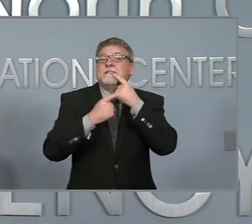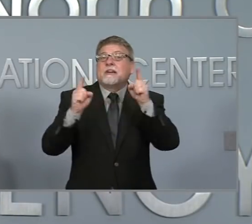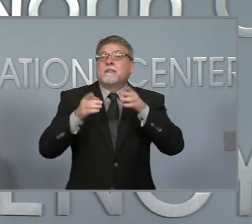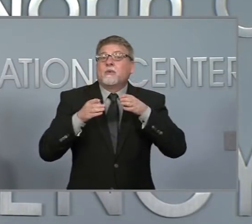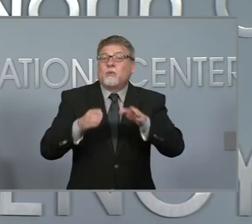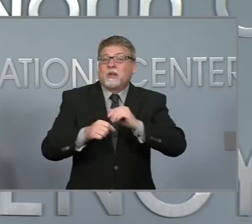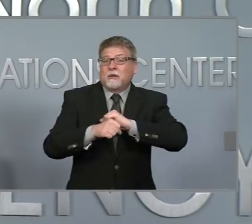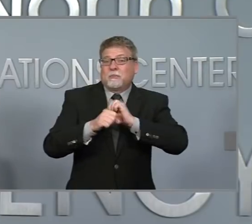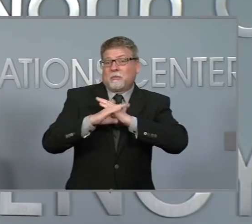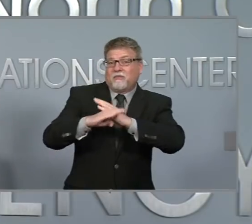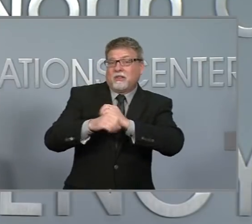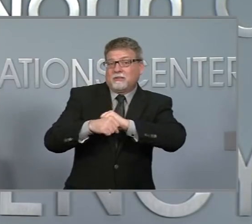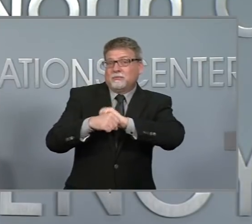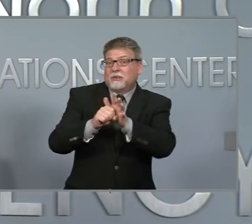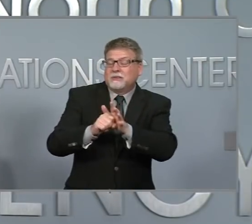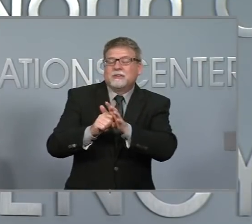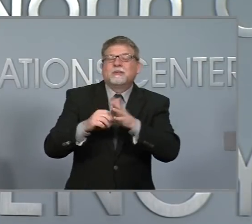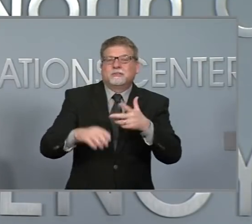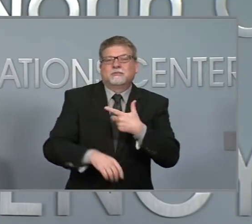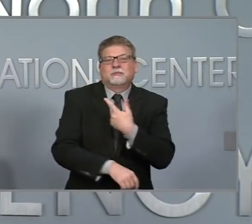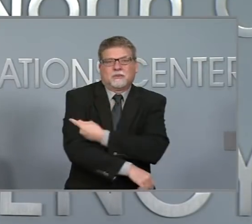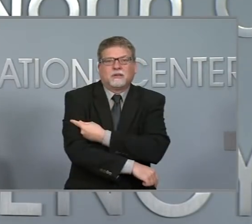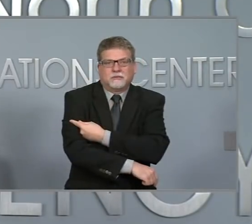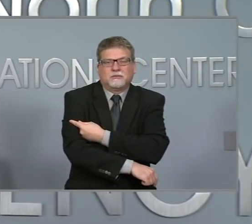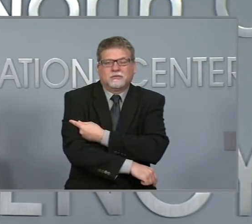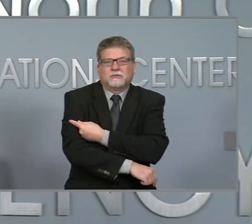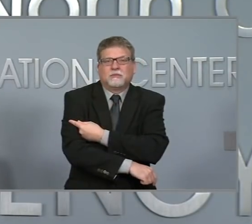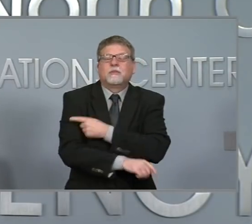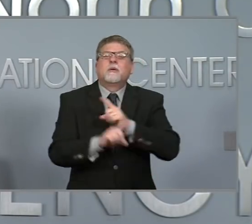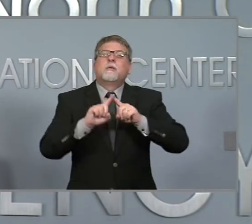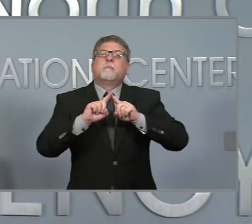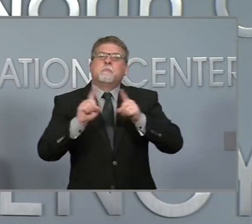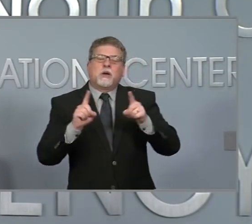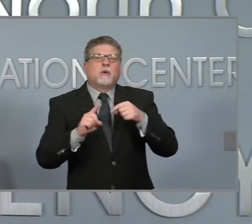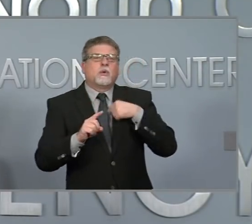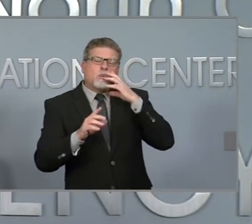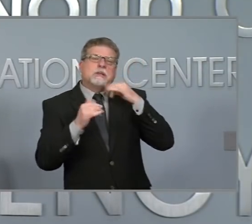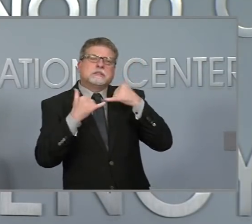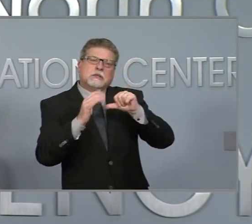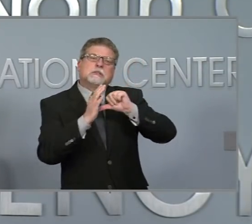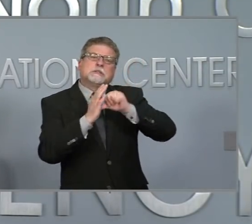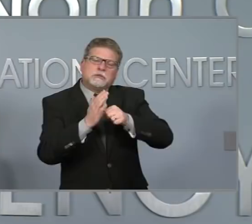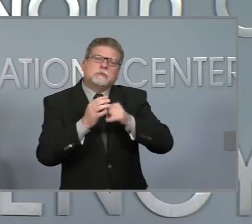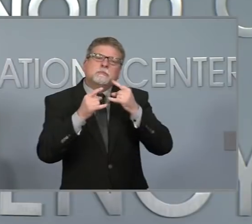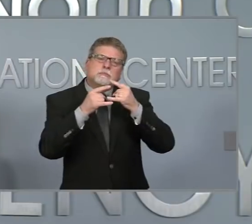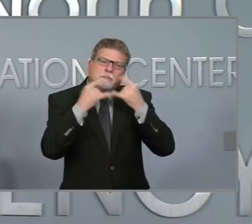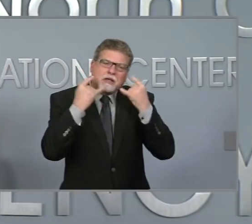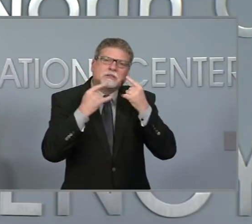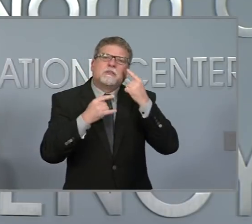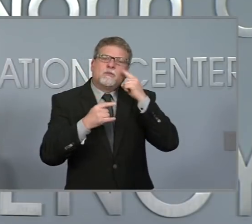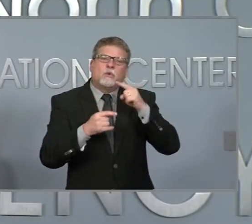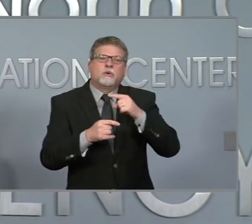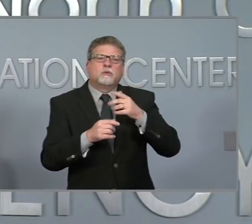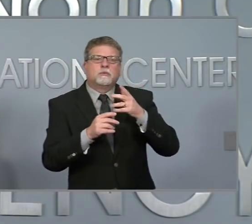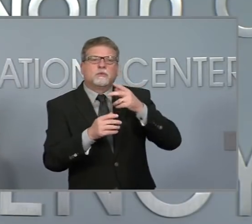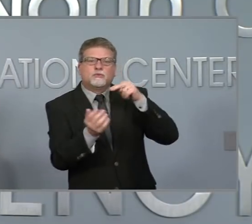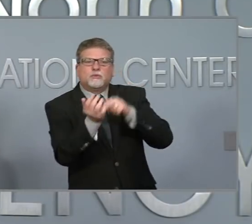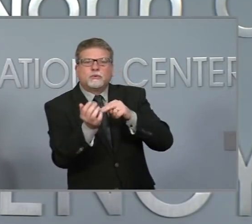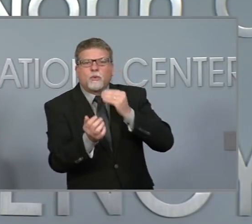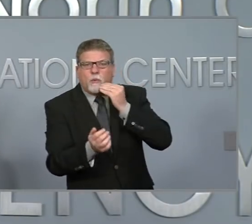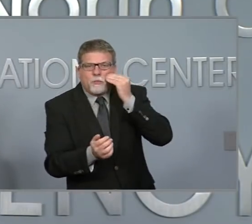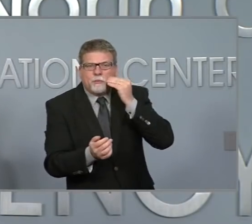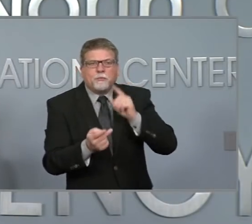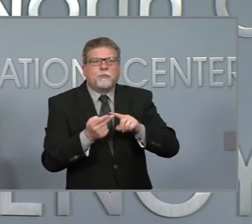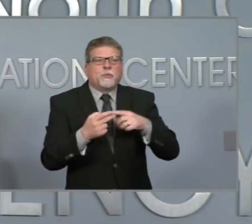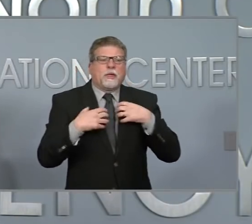mascarilla es obligatorio en